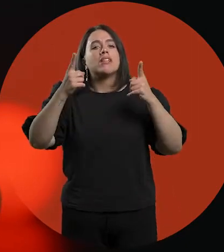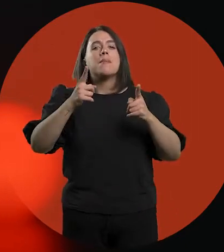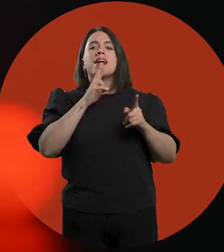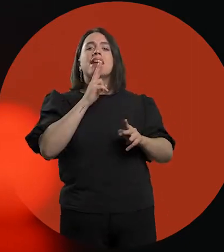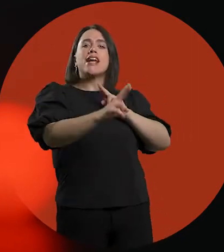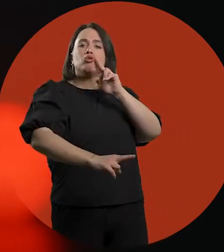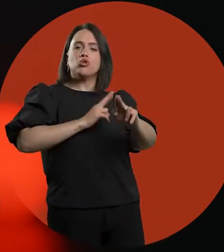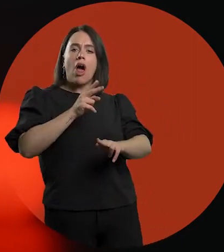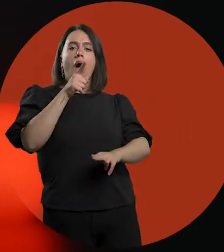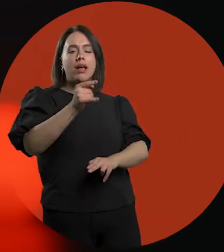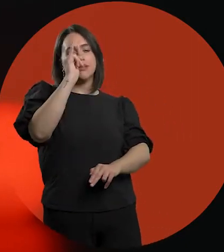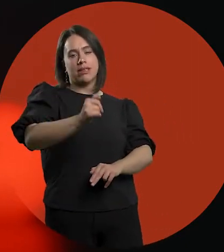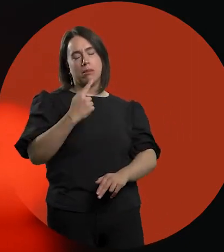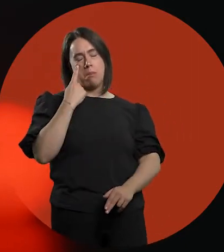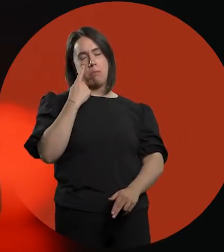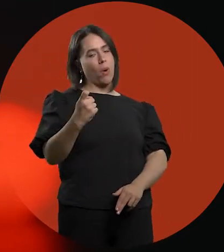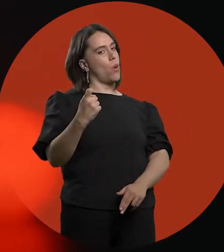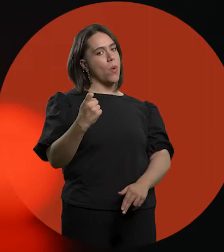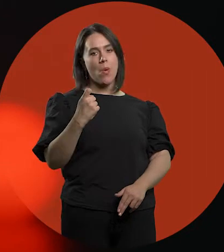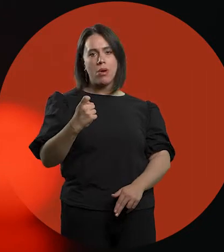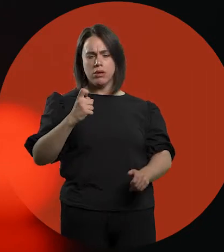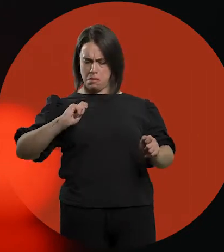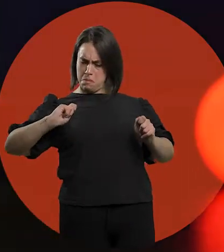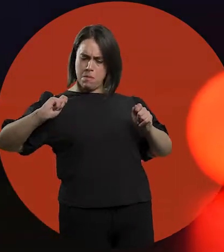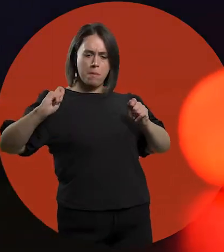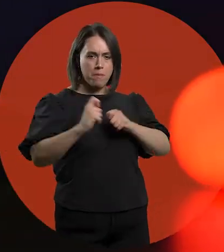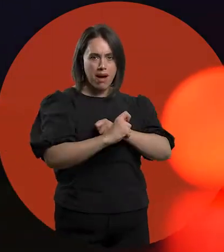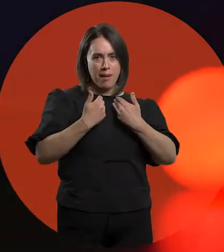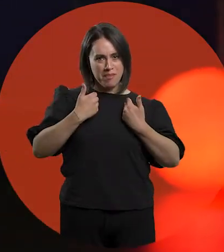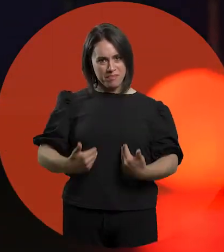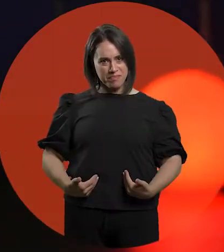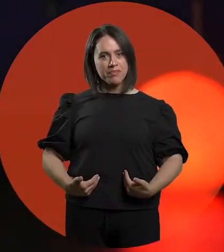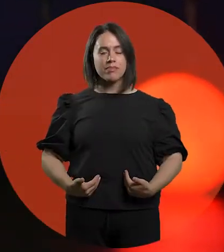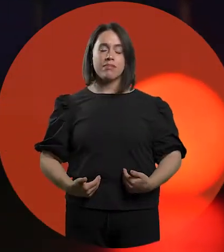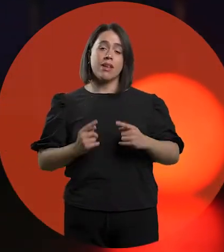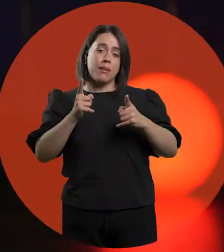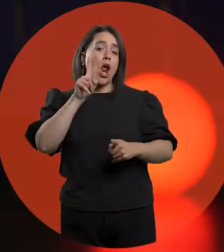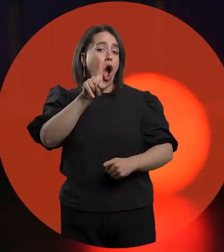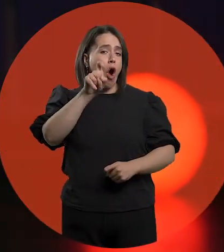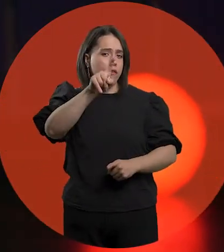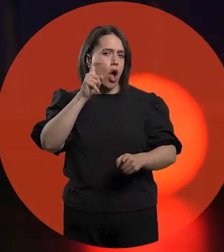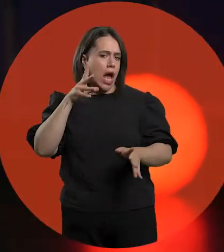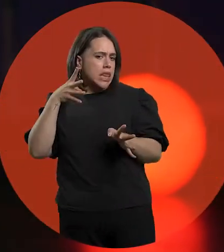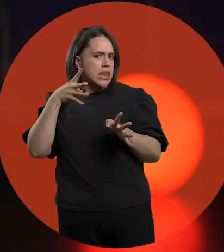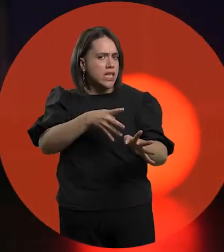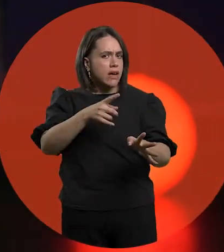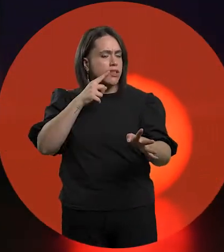Ahí es donde empezamos a ver los cambios. Y obvio, los retos que se nos ponen y cómo los enfrentamos,